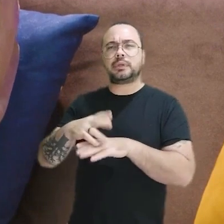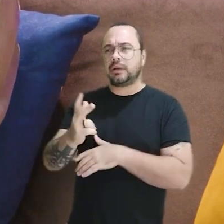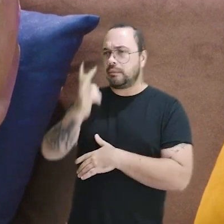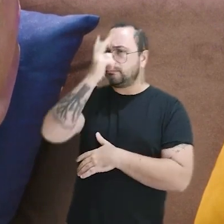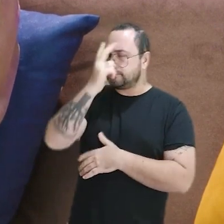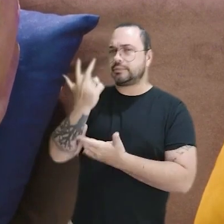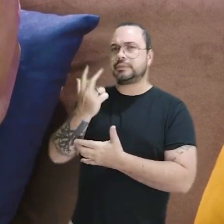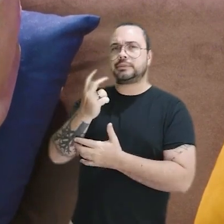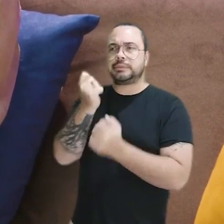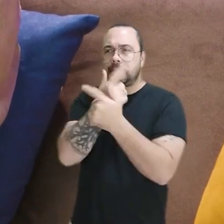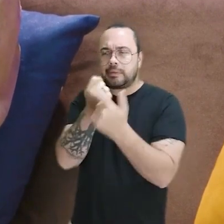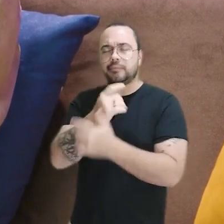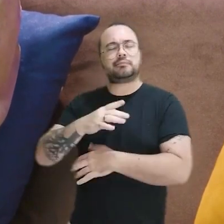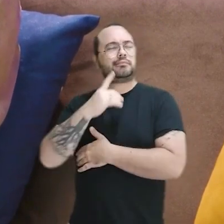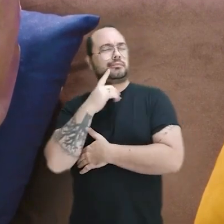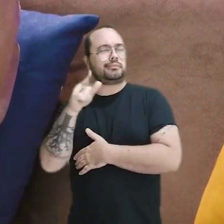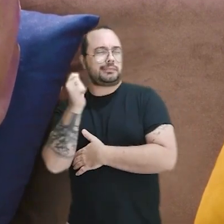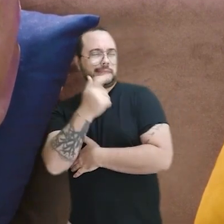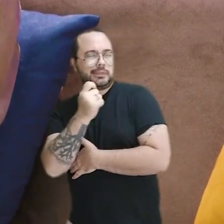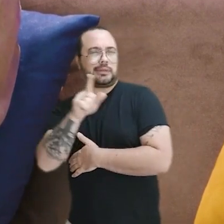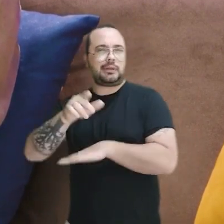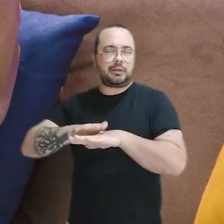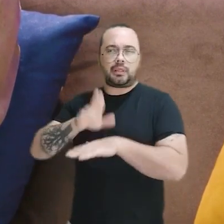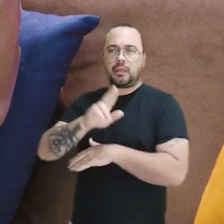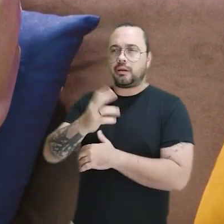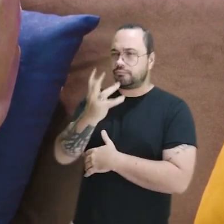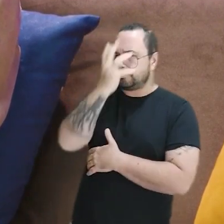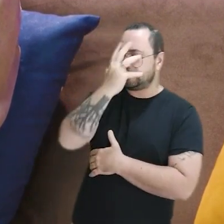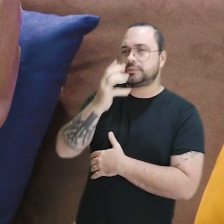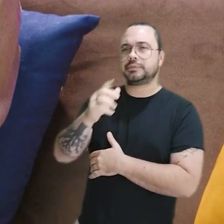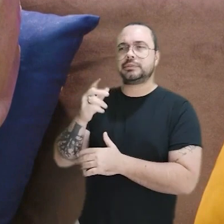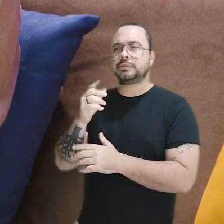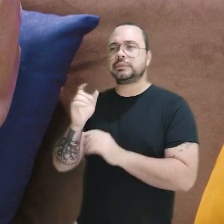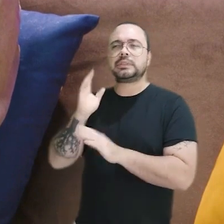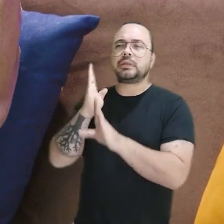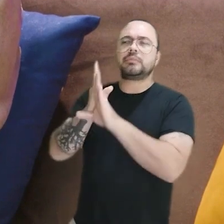engraçado um comediante fazendo as piadas mascarado e todo mundo tendo que adivinhar quem é". "Ah, mas como?",